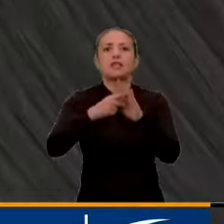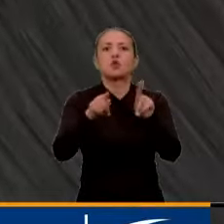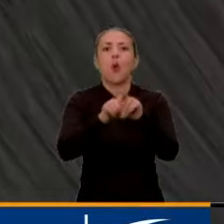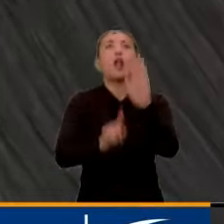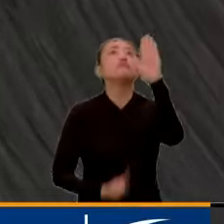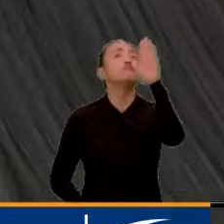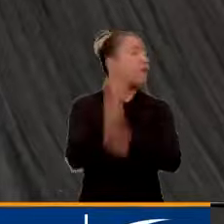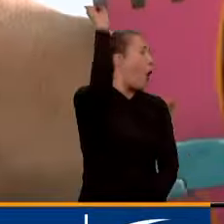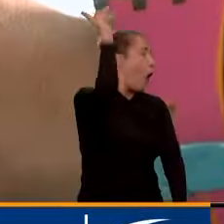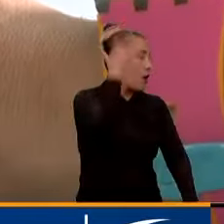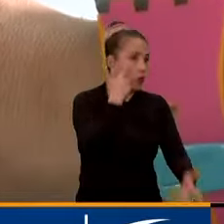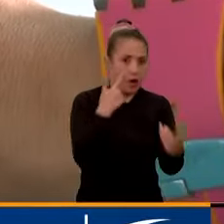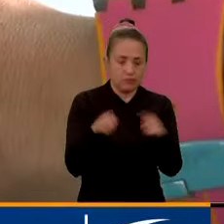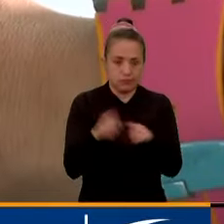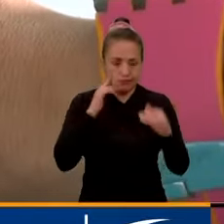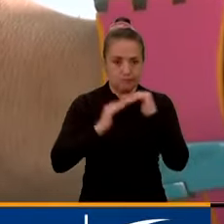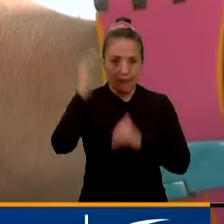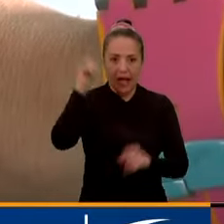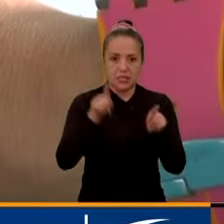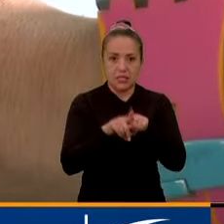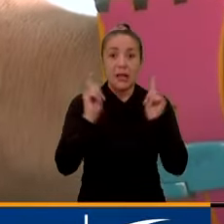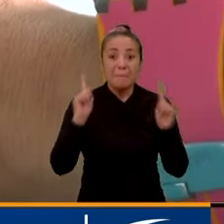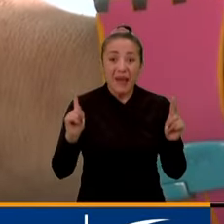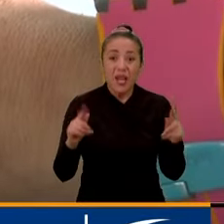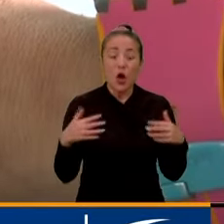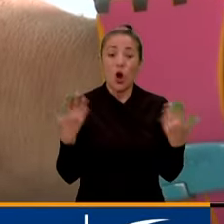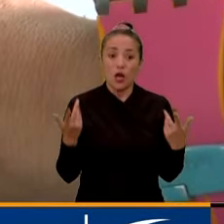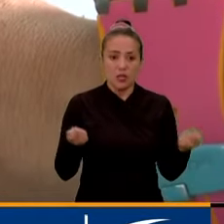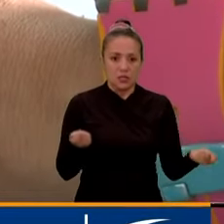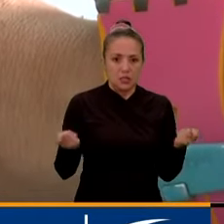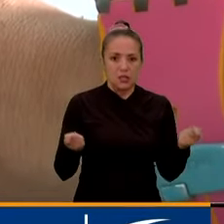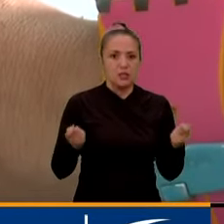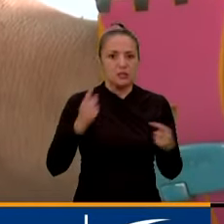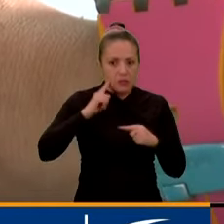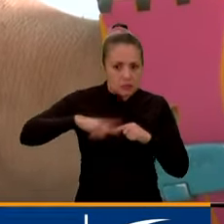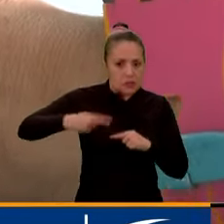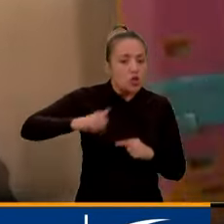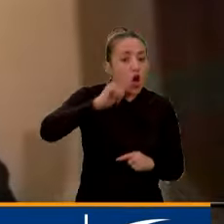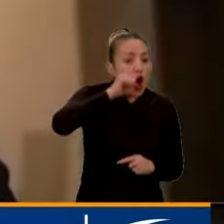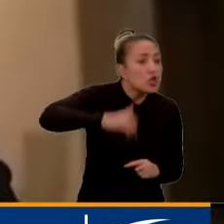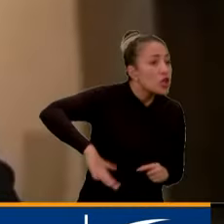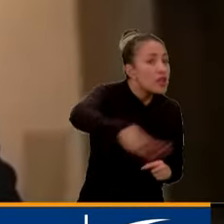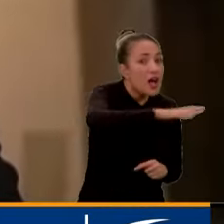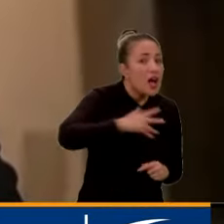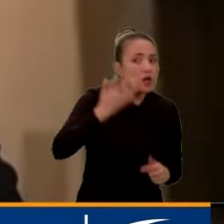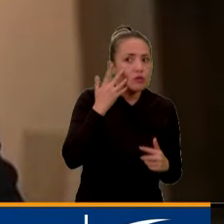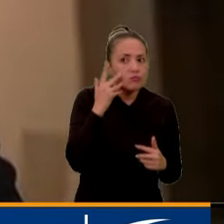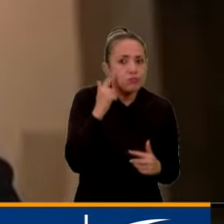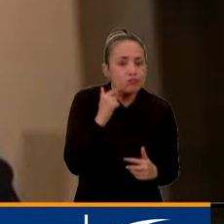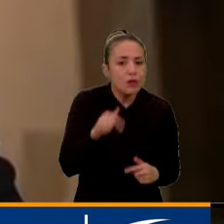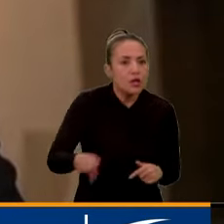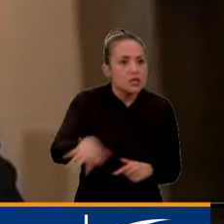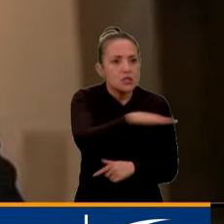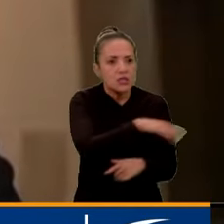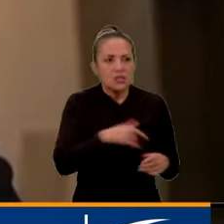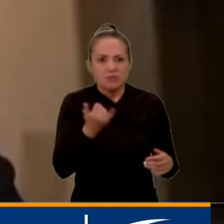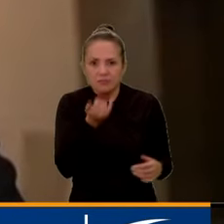perdiendo completamente el control y tras de esto venga disparado con cómo un cuete pero